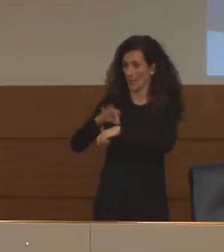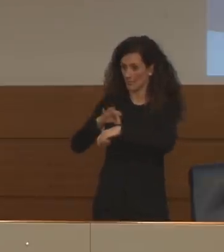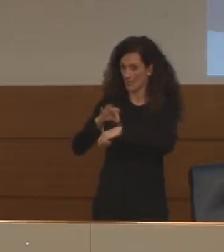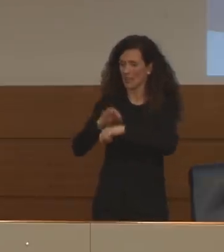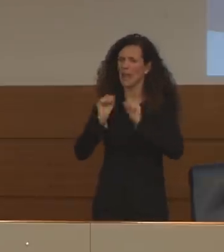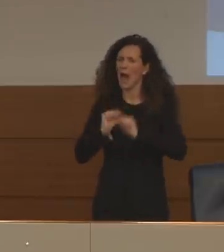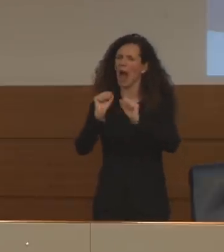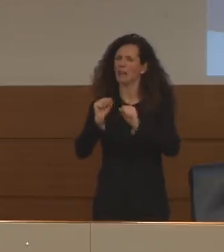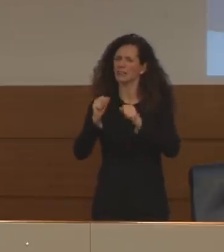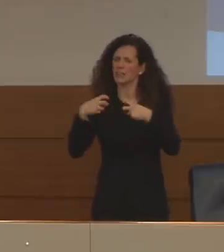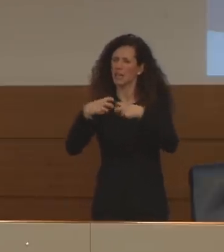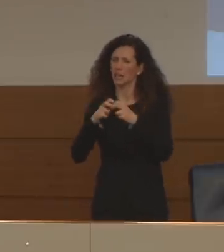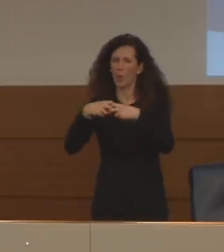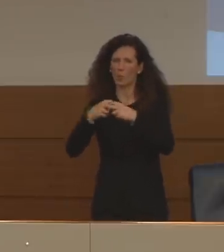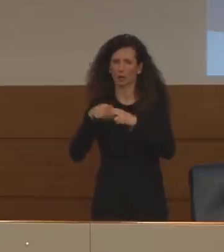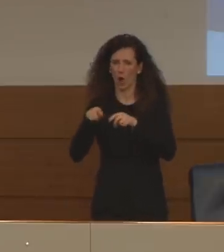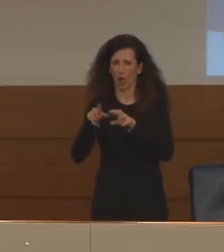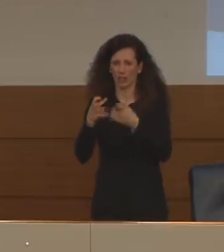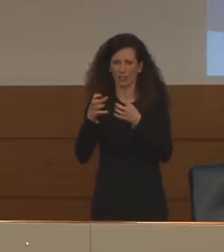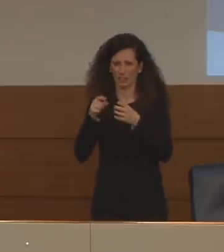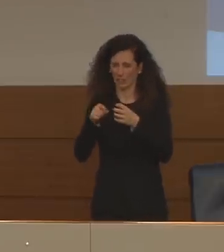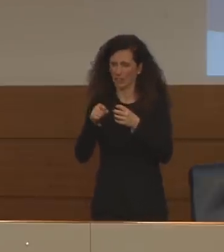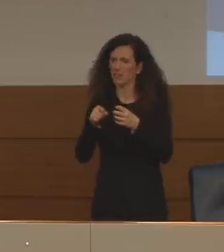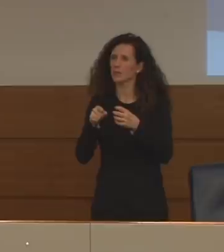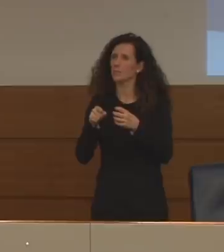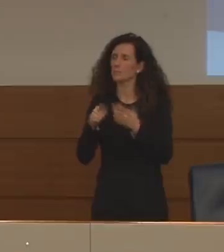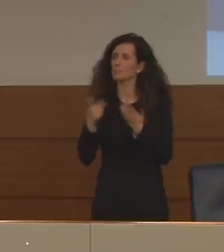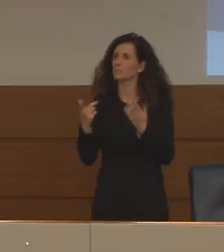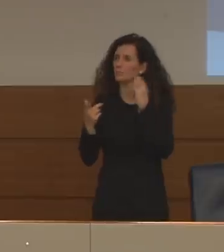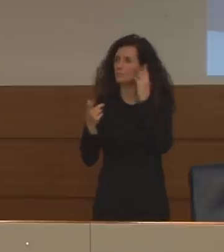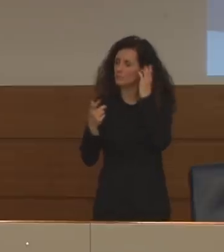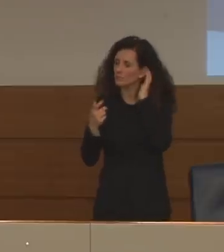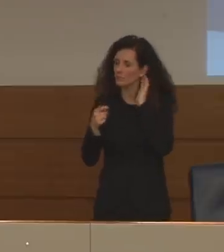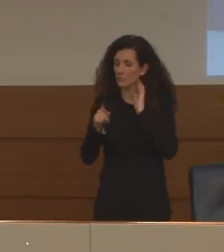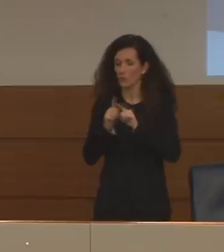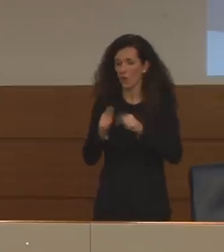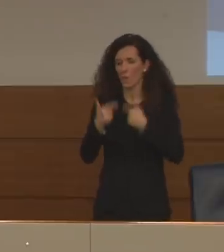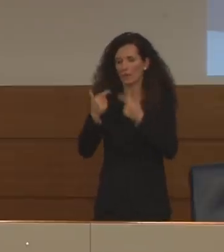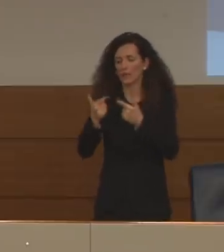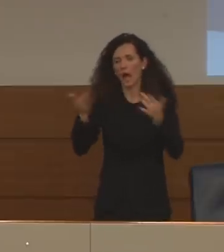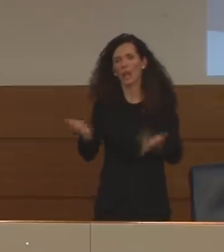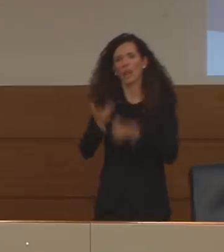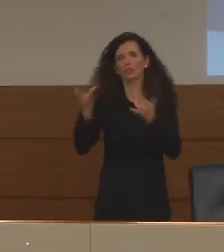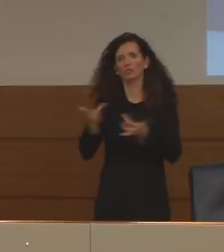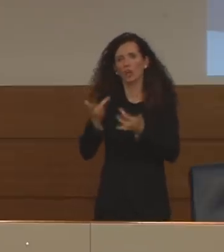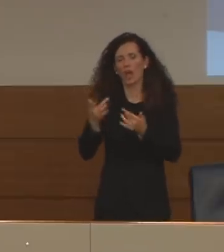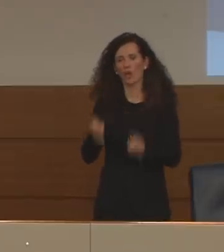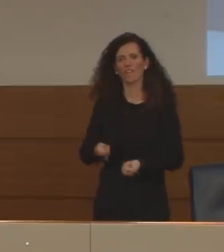che in qualche modo allevi l'infiammazione nei polmoni ed è stato